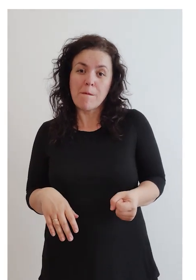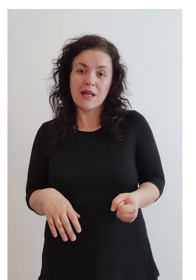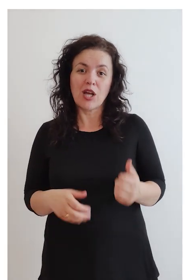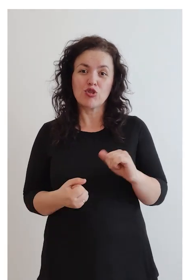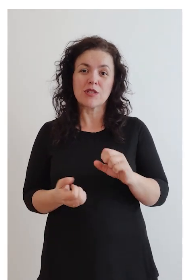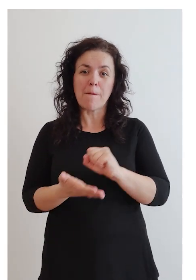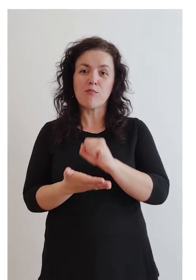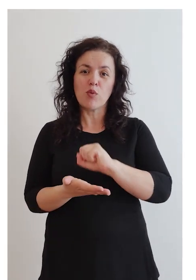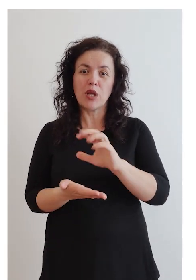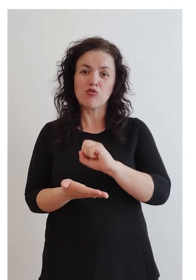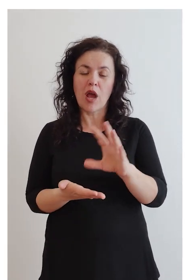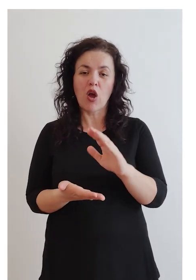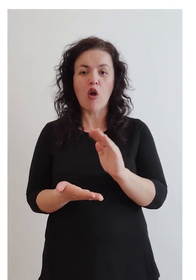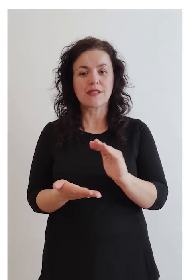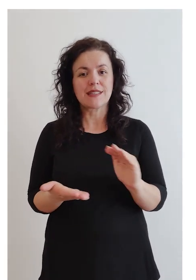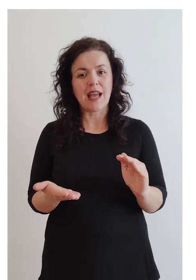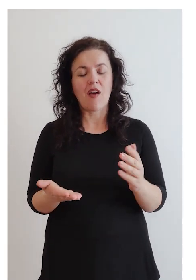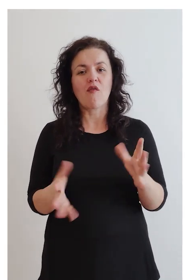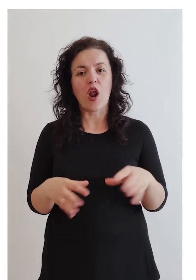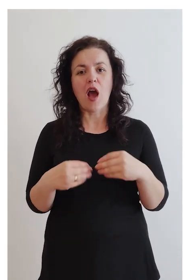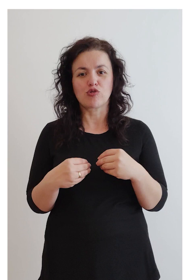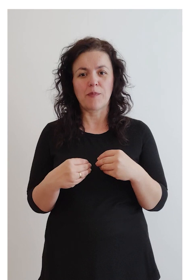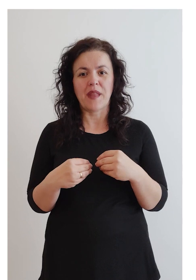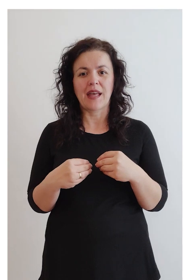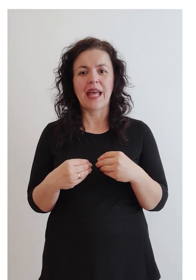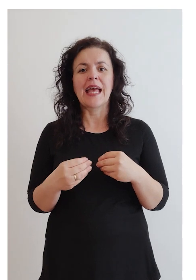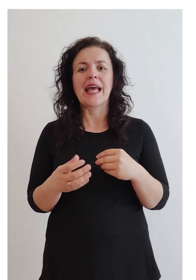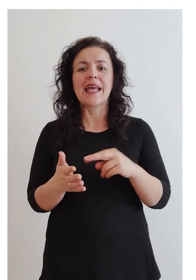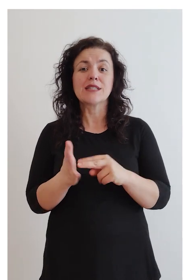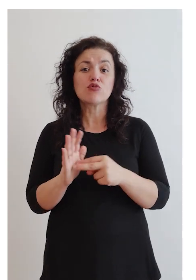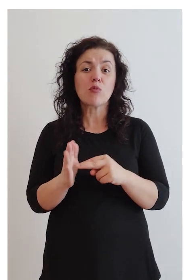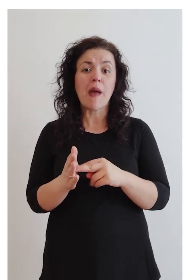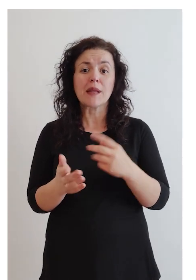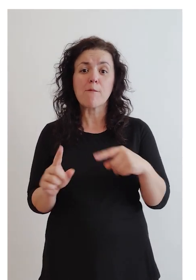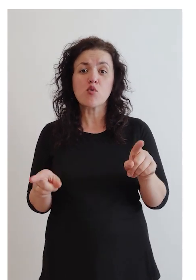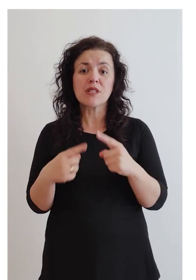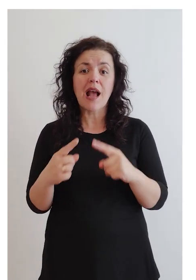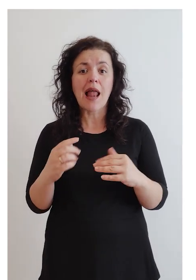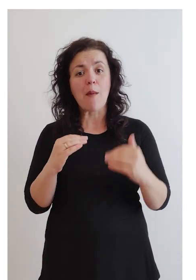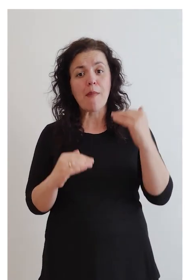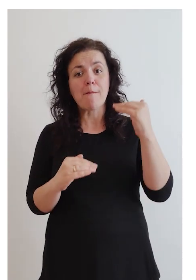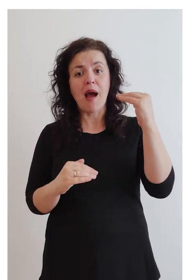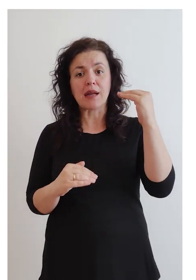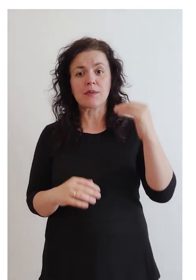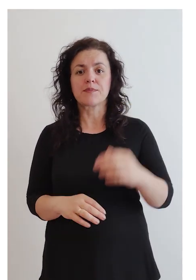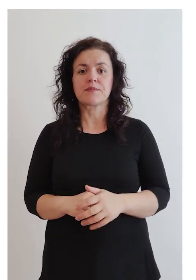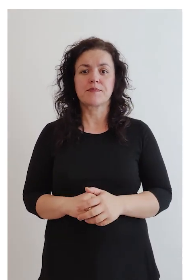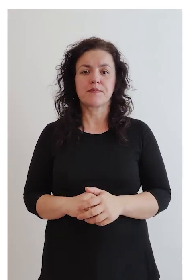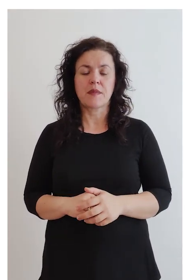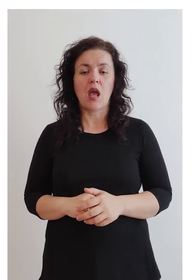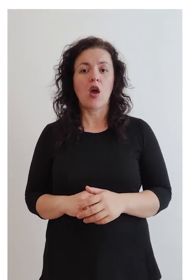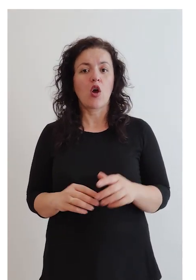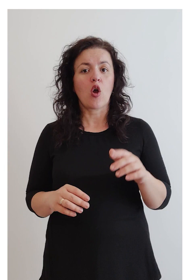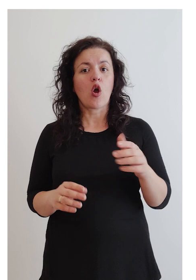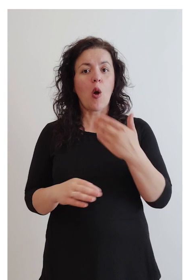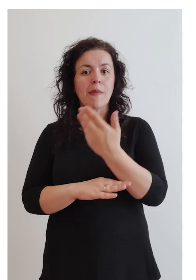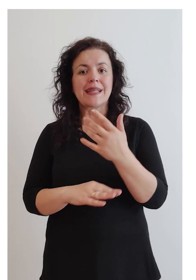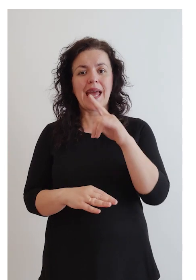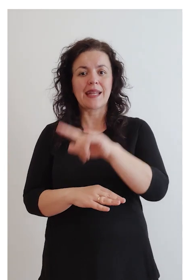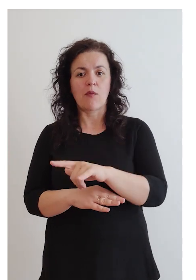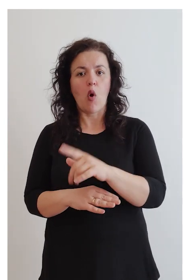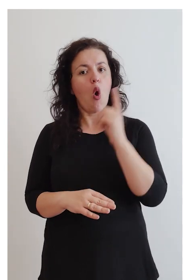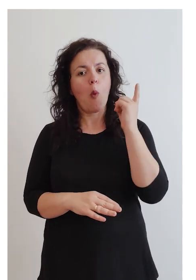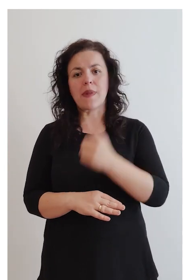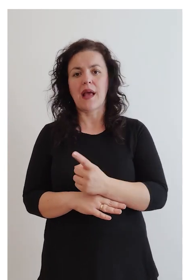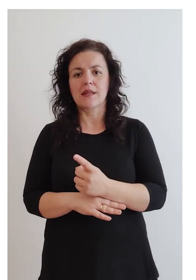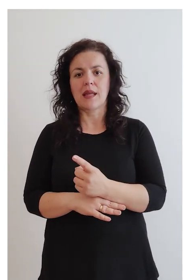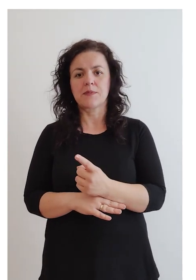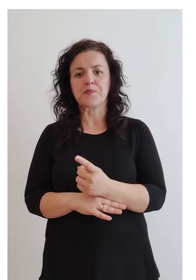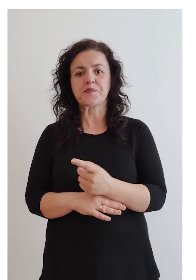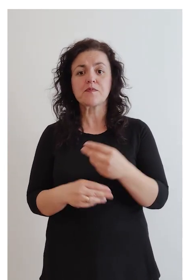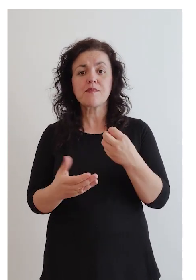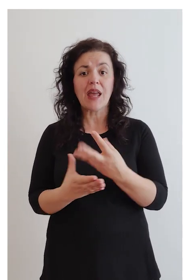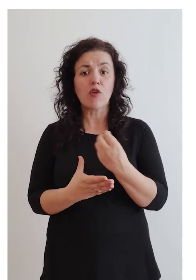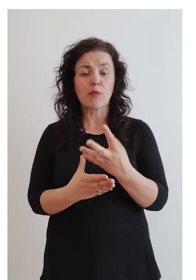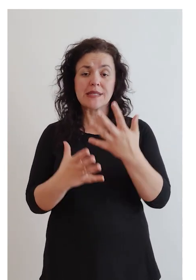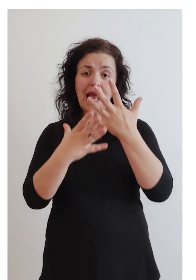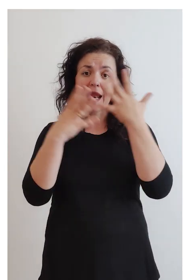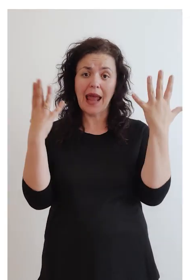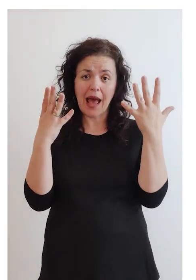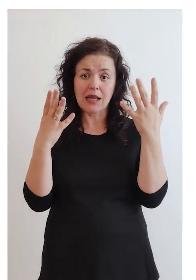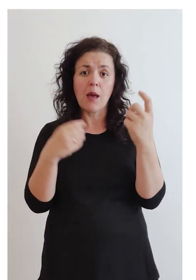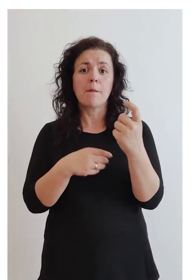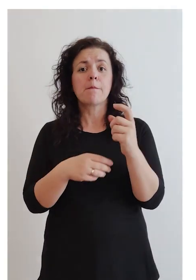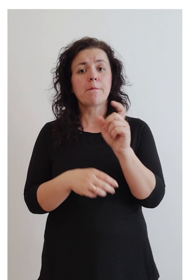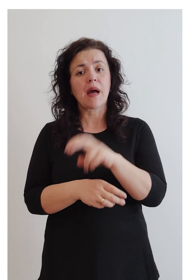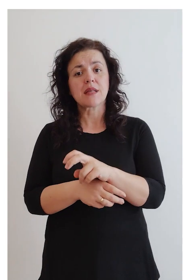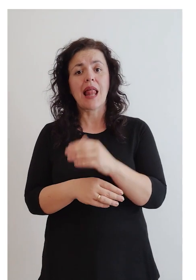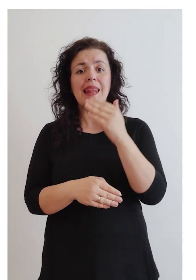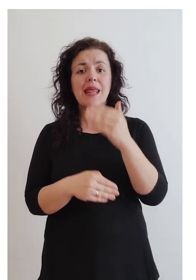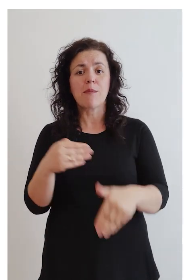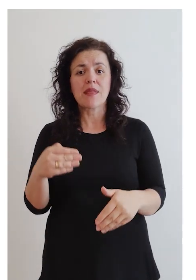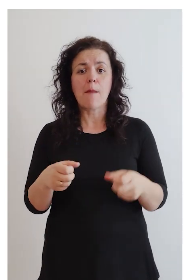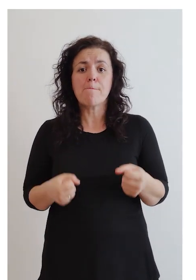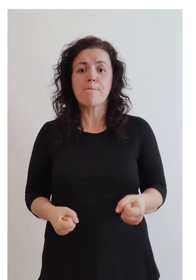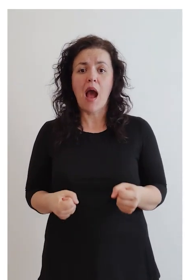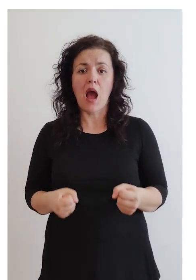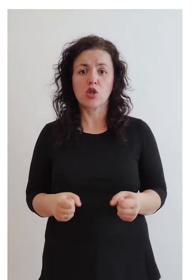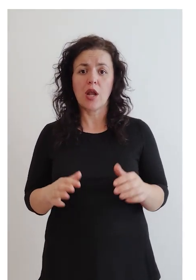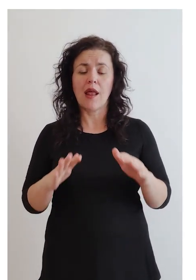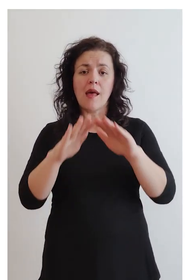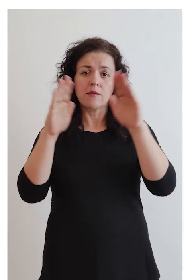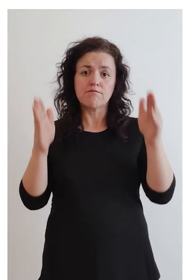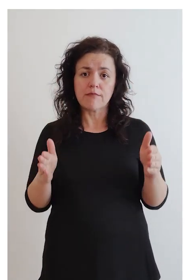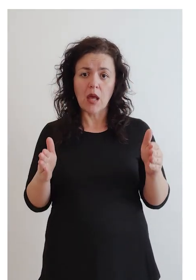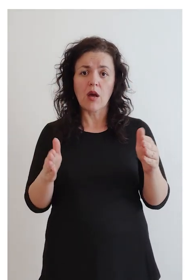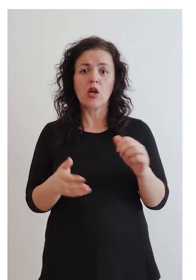Companiile aeriene vor fi obligate să informeze în mod clar pasagerii cu privire la limitările bagajelor de cabină și de cală în momentul rezervării și în aeroporturi